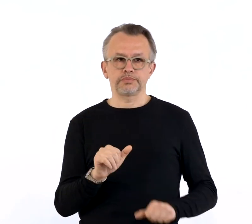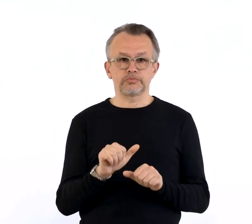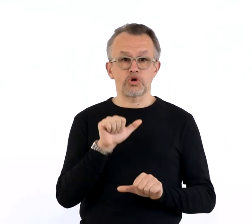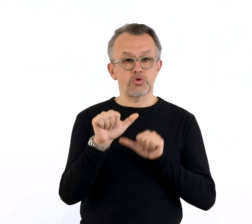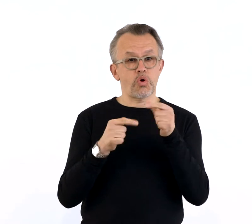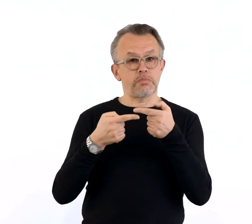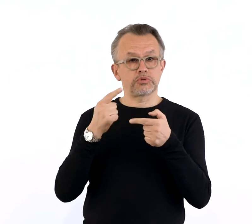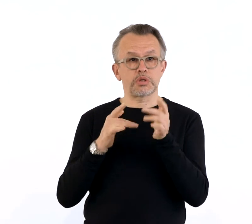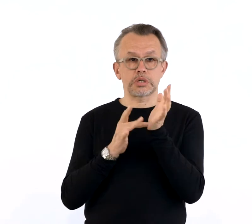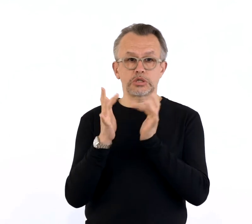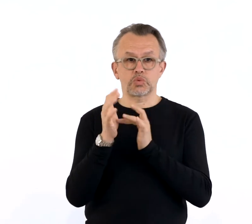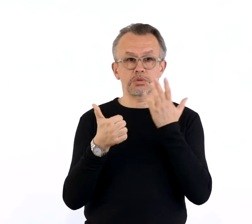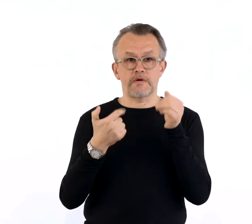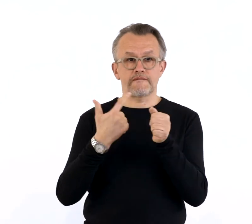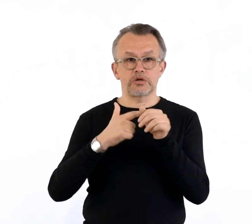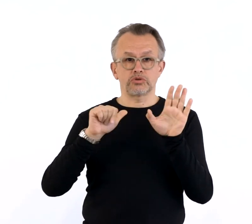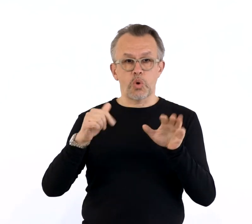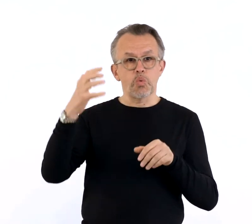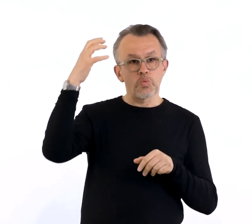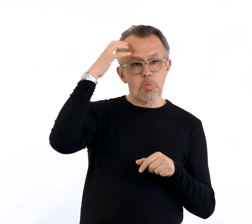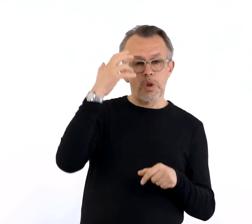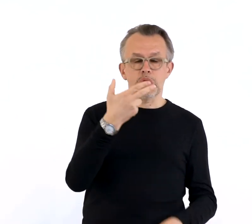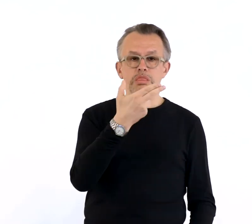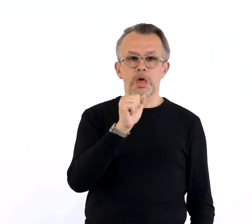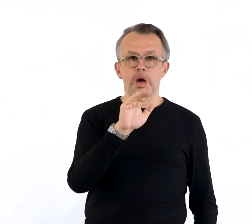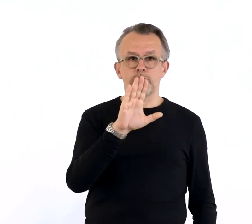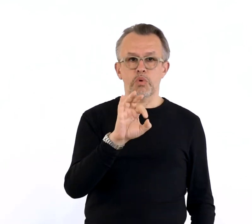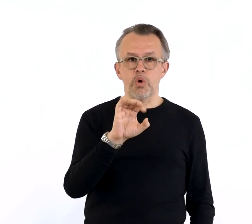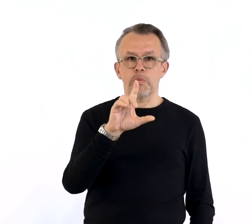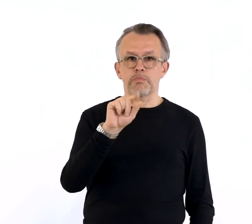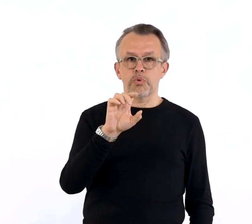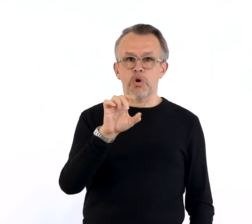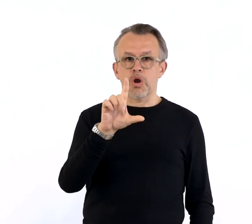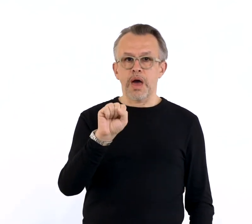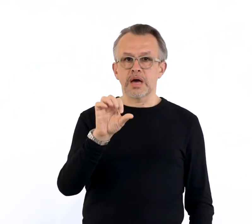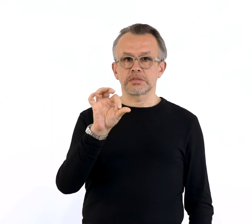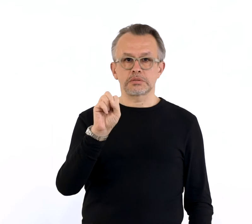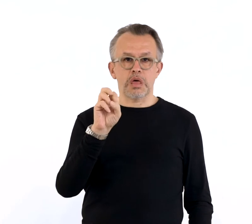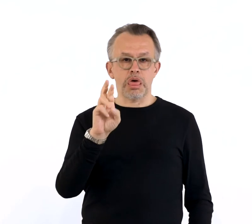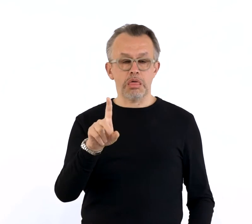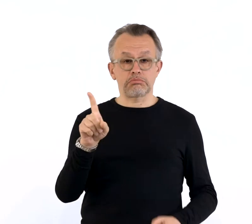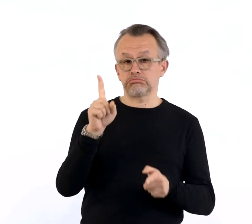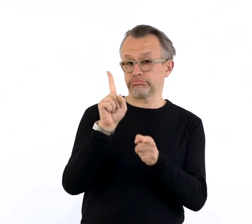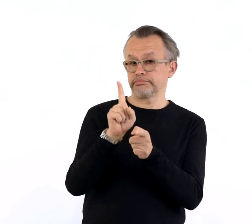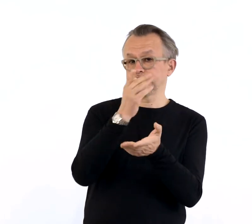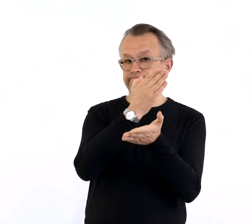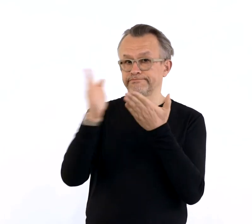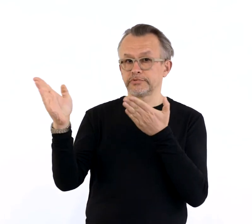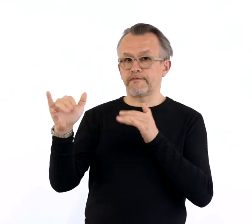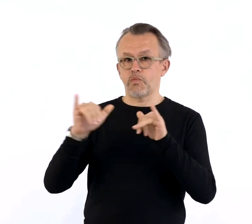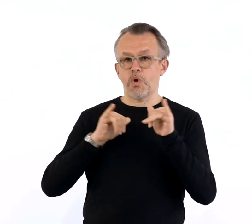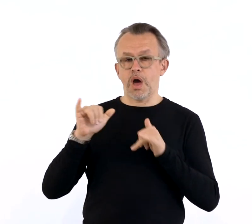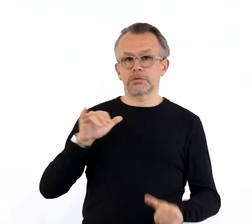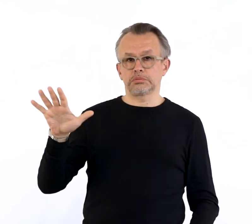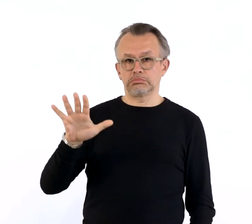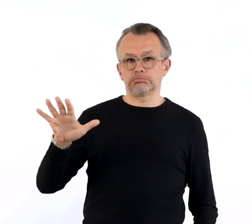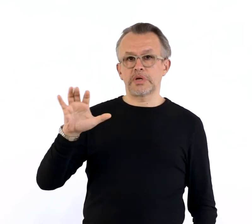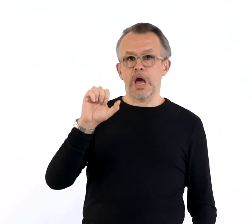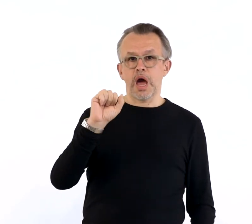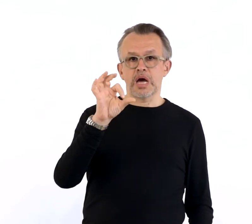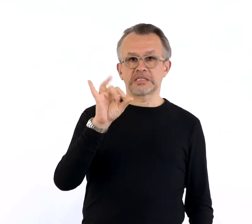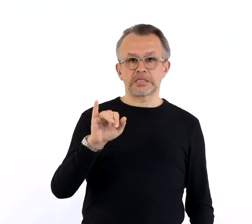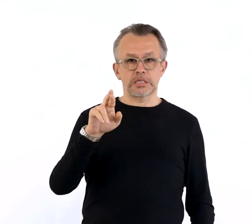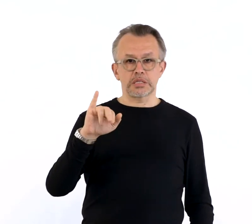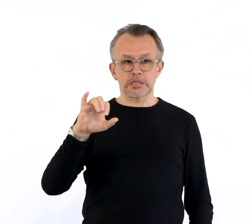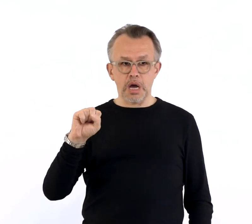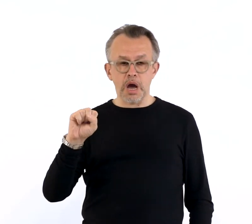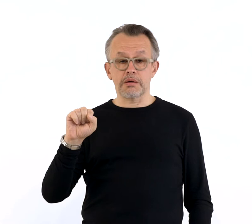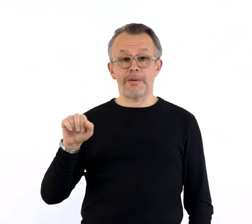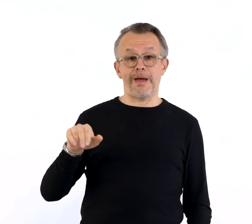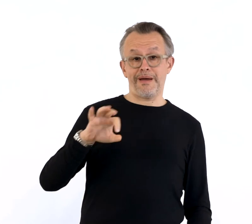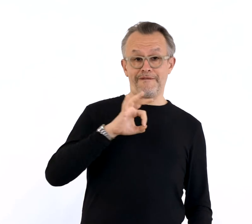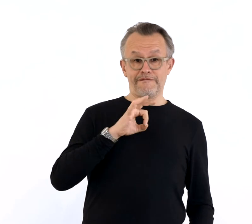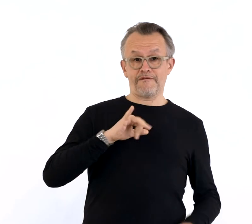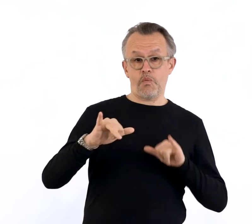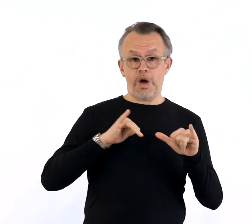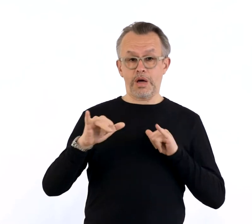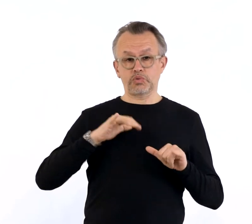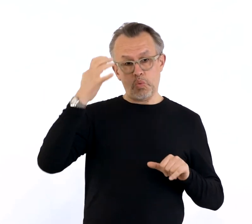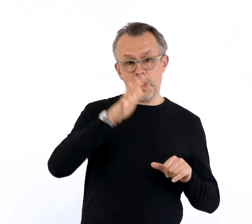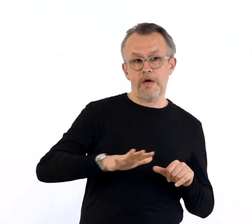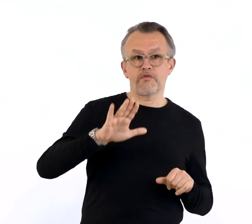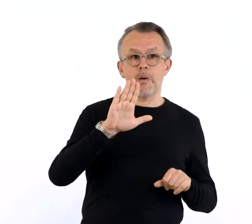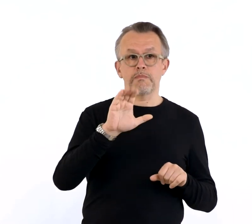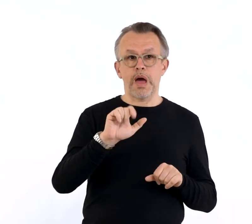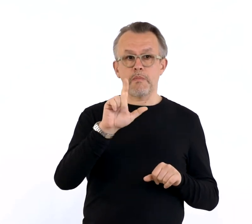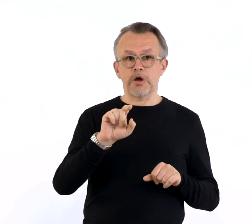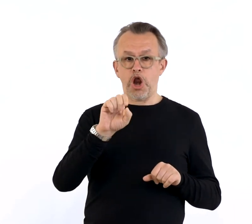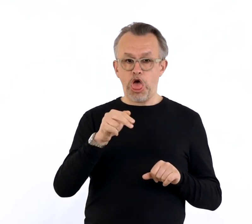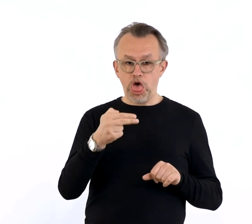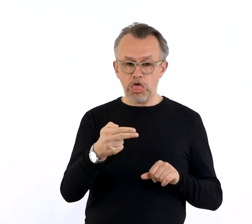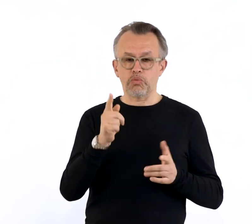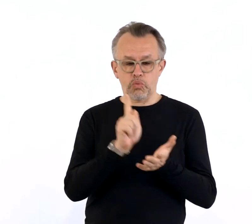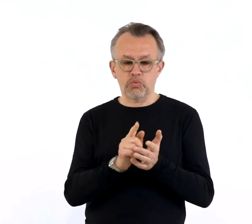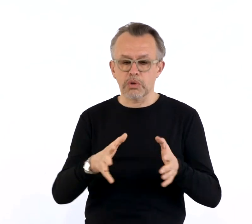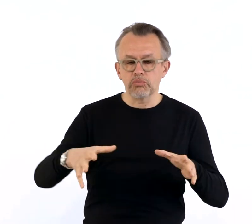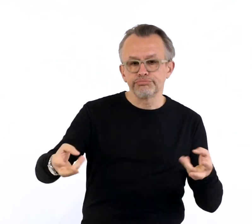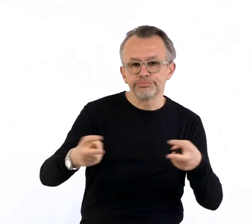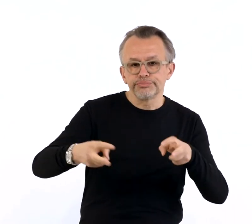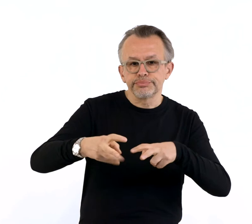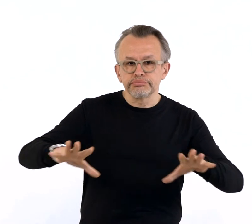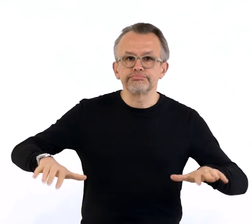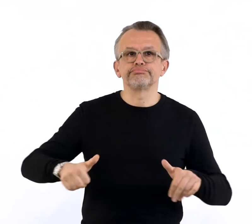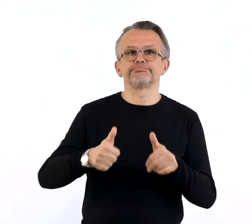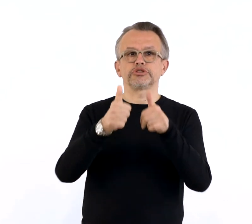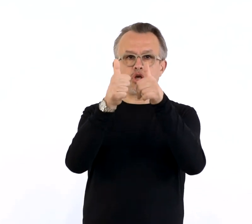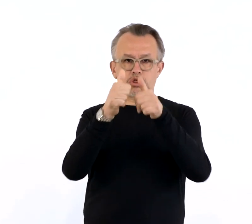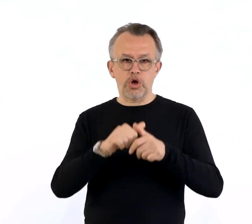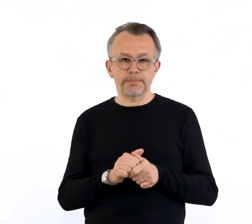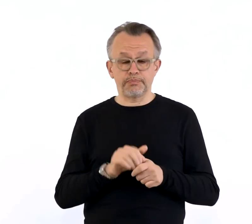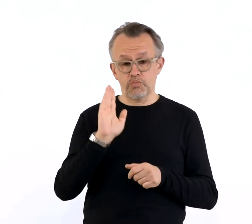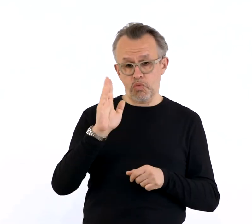W 626 r. p.n.e. Nabopolasar ponownie zjednoczył królestwo babilońskie po okresie panowania Asyryjczyków,